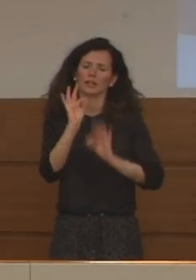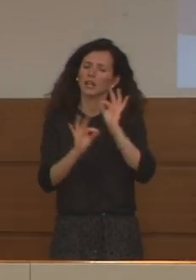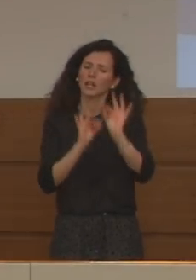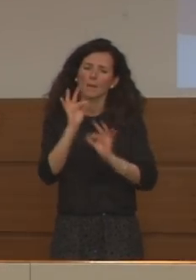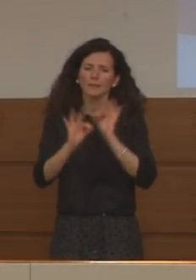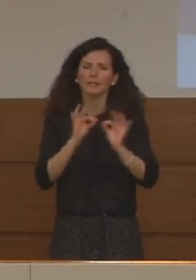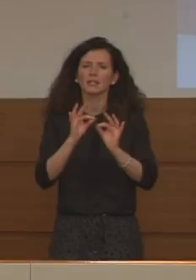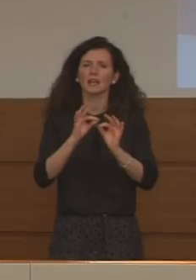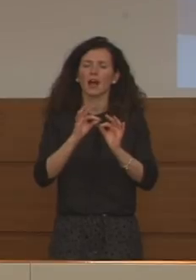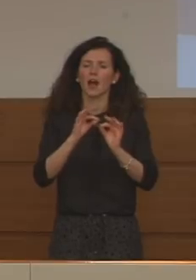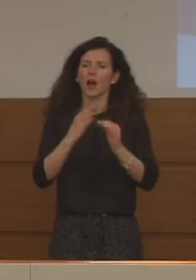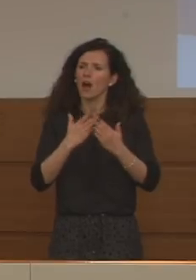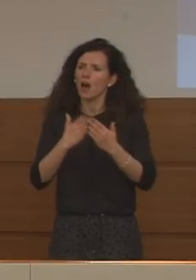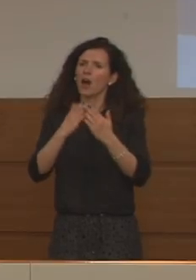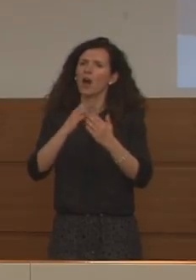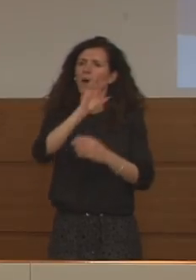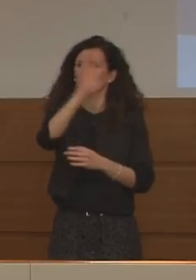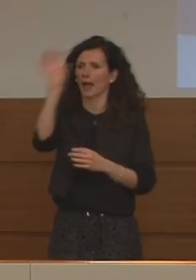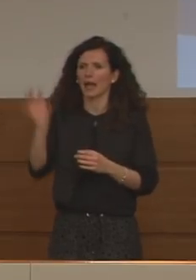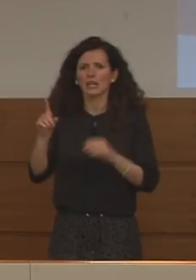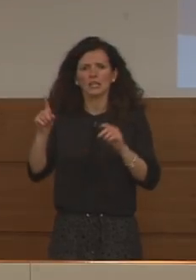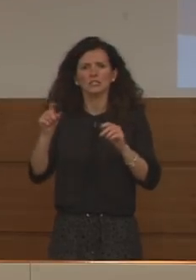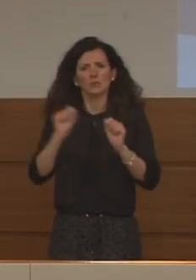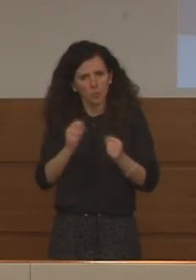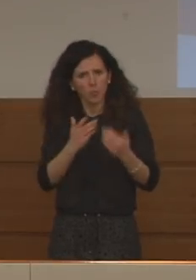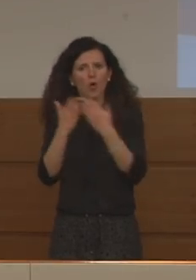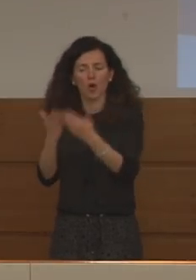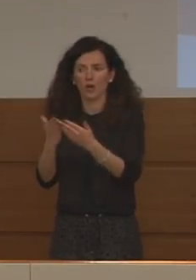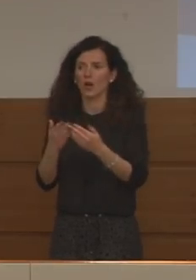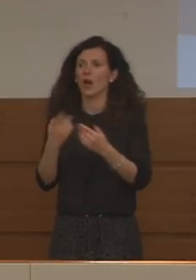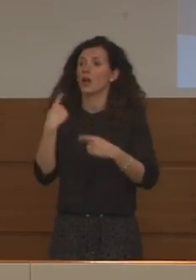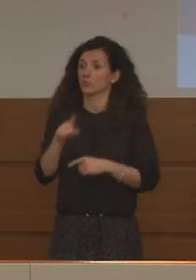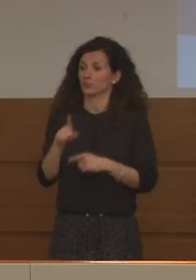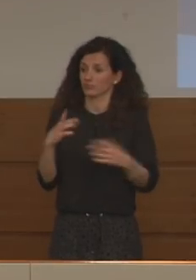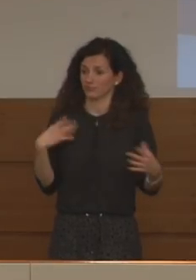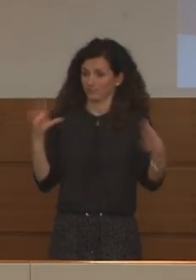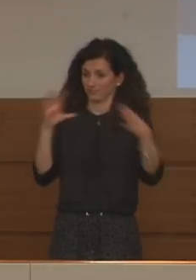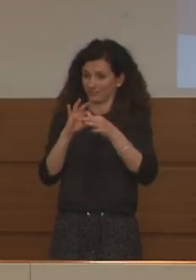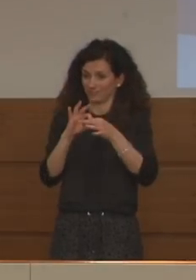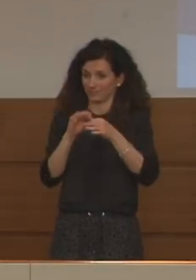E qui arrivo alla sua prima domanda, ho risposto come i gamberi.